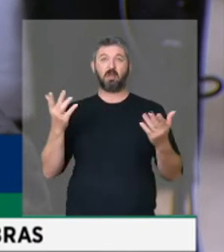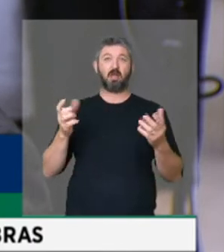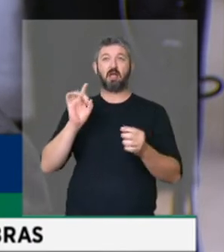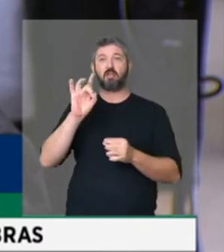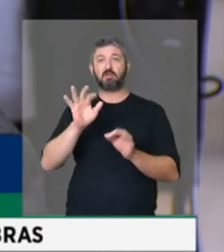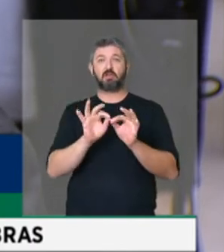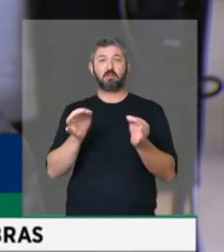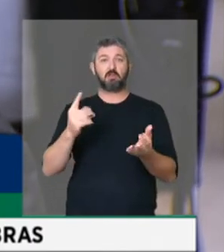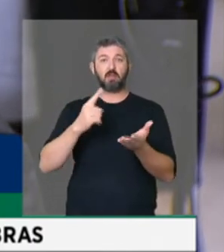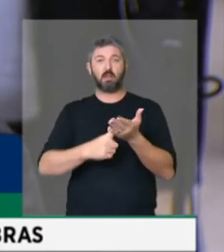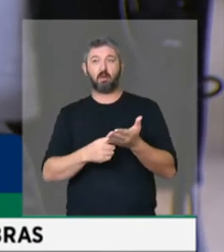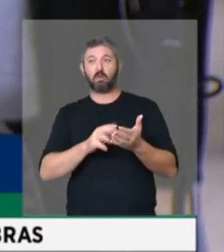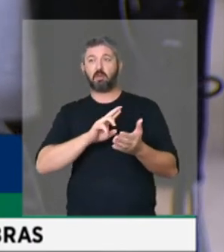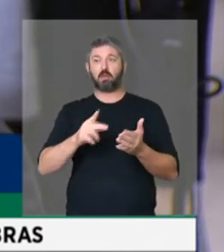QUESTÃO REGIMENTAL, NESSE